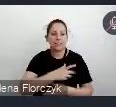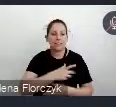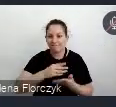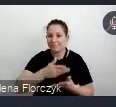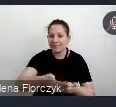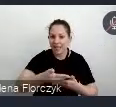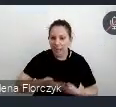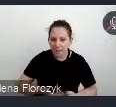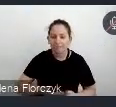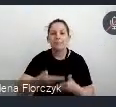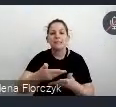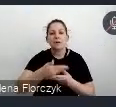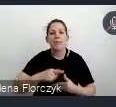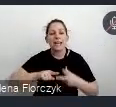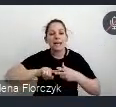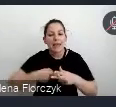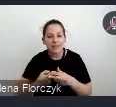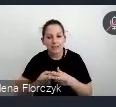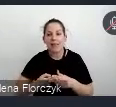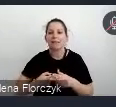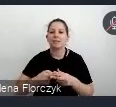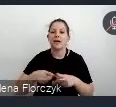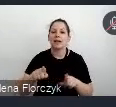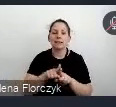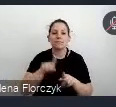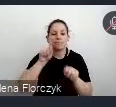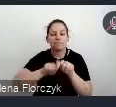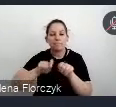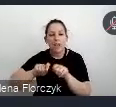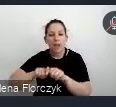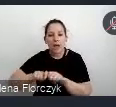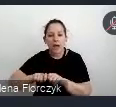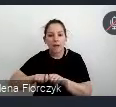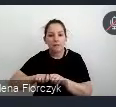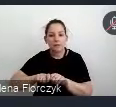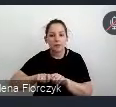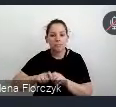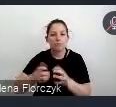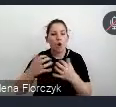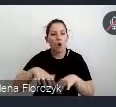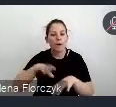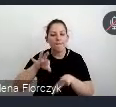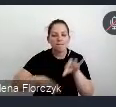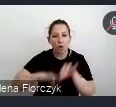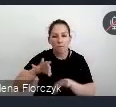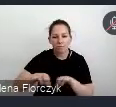Zapraszamy do rejestracji, zapraszamy do śledzenia obrad forum w mediach społecznościowych.